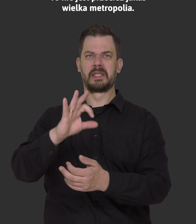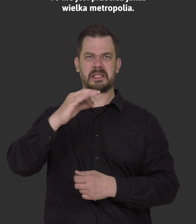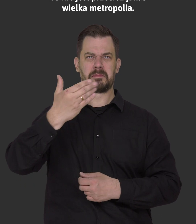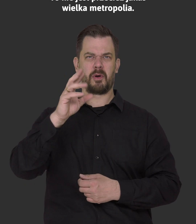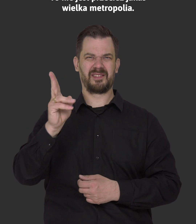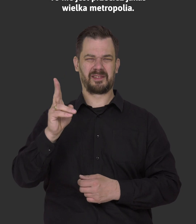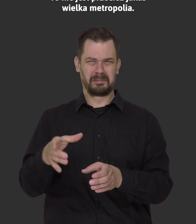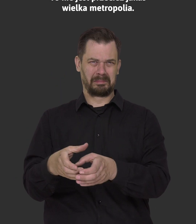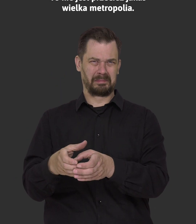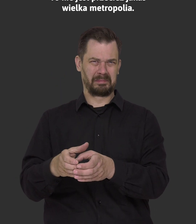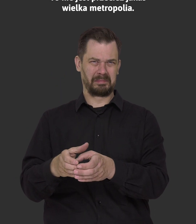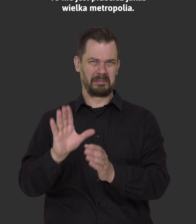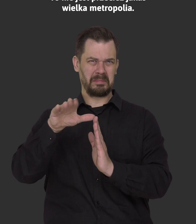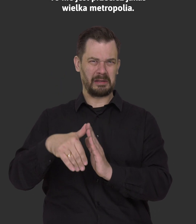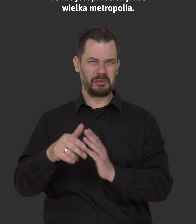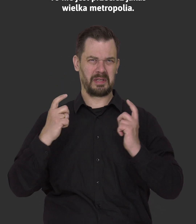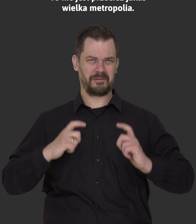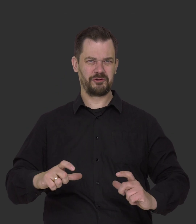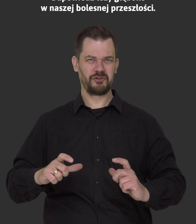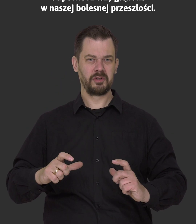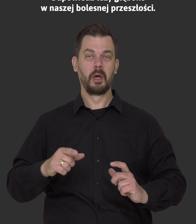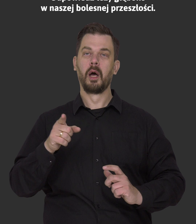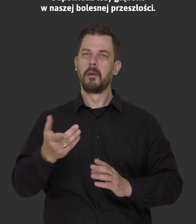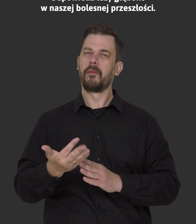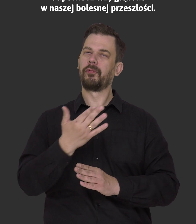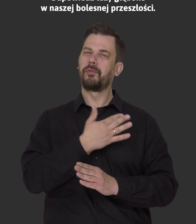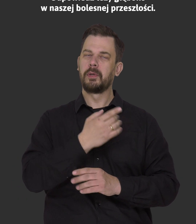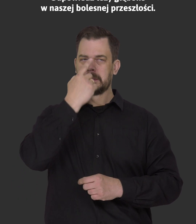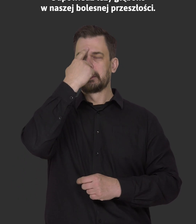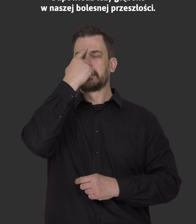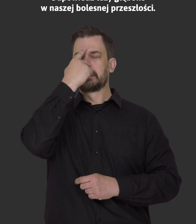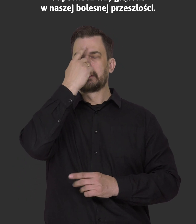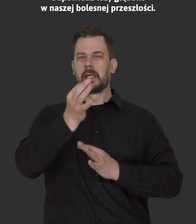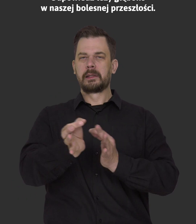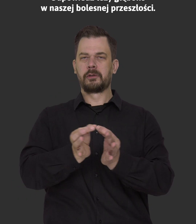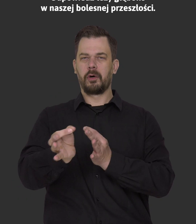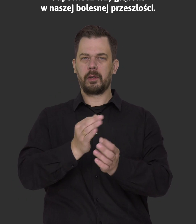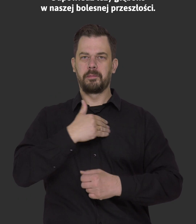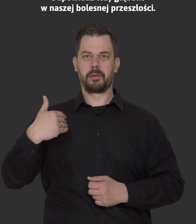To nie jest przecież jakaś wielka metropolia. Odpowiedź leży głęboko w naszej bolesnej przeszłości.